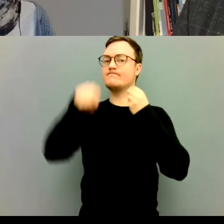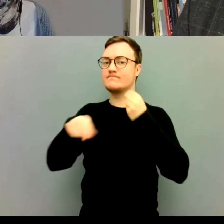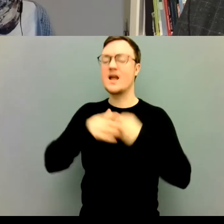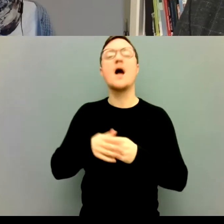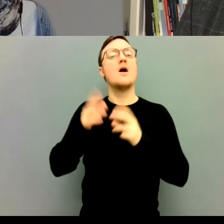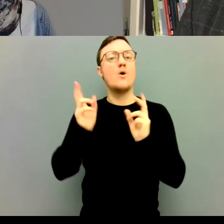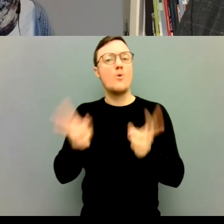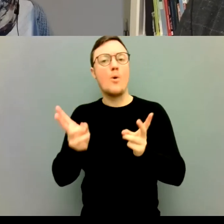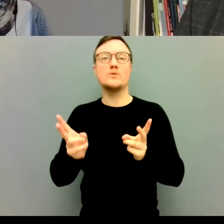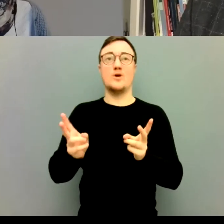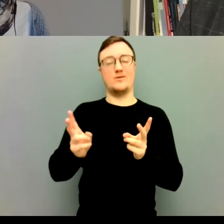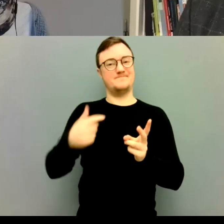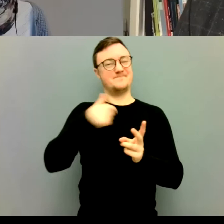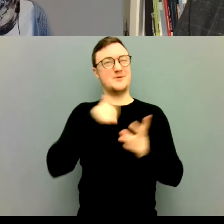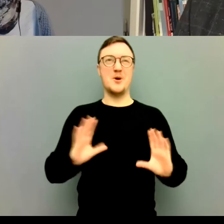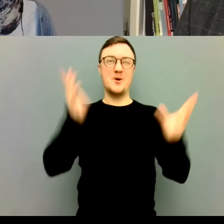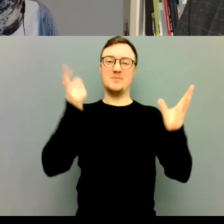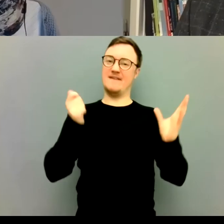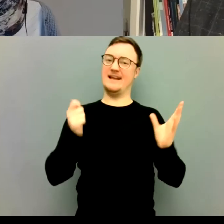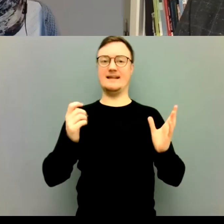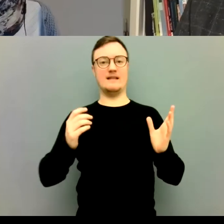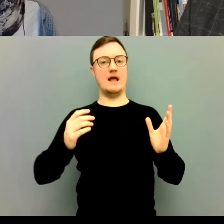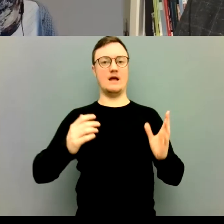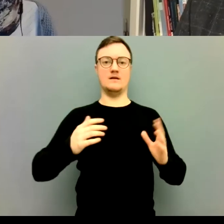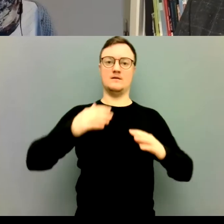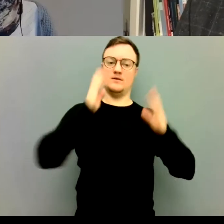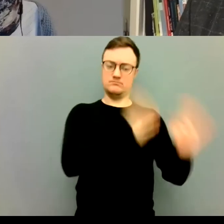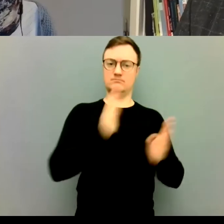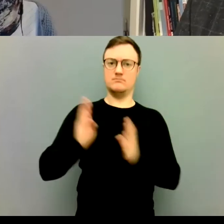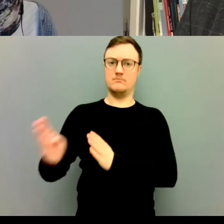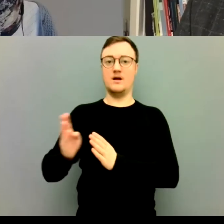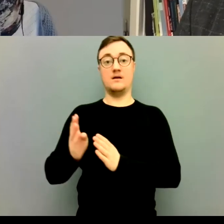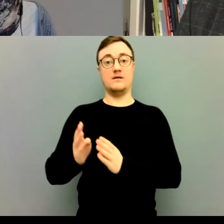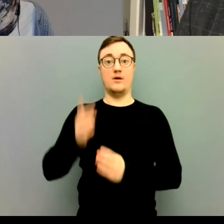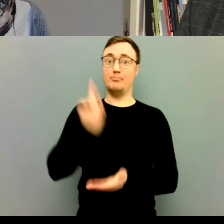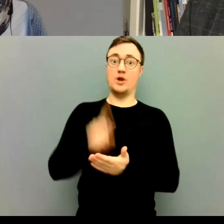Också fyrkantigheten, att det bestämdes plötsligt att bor man-